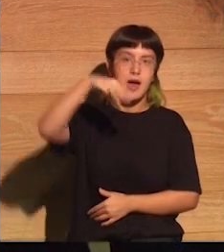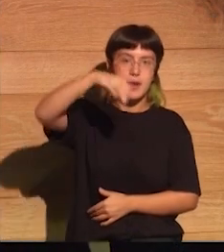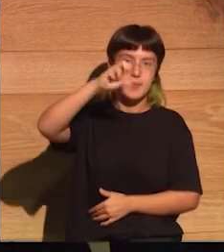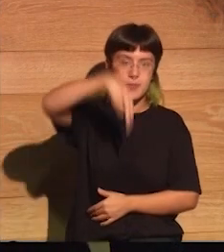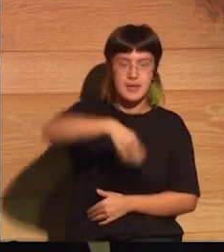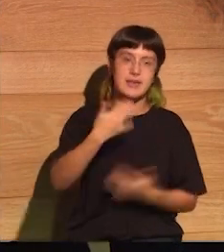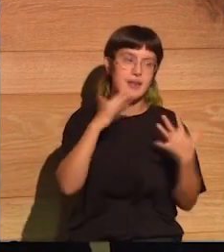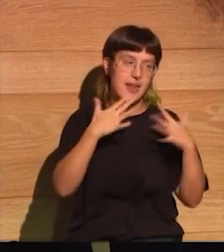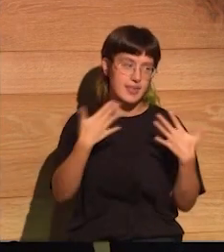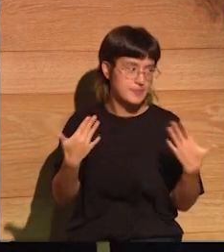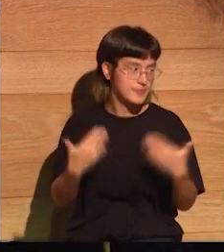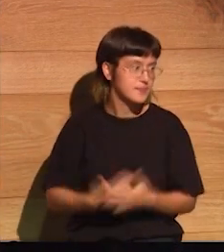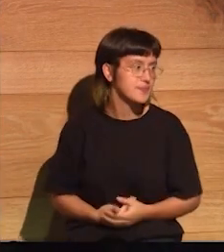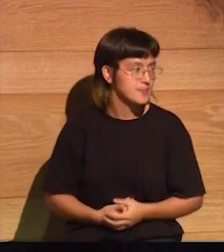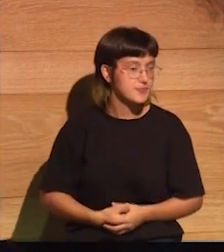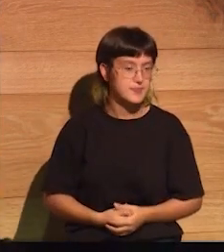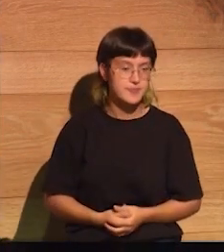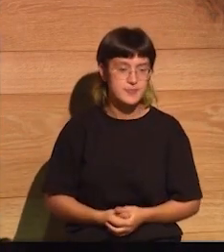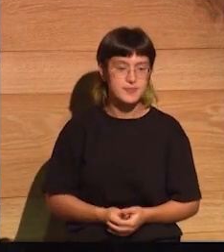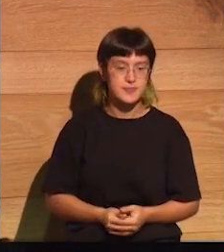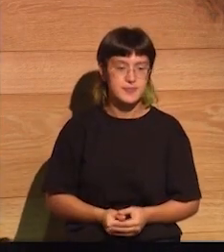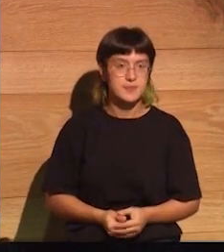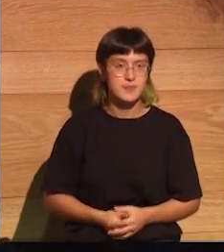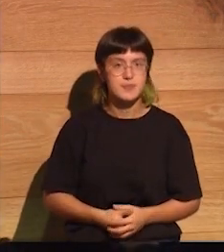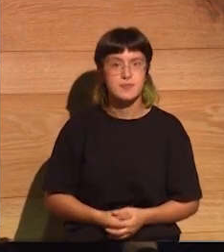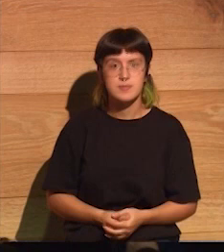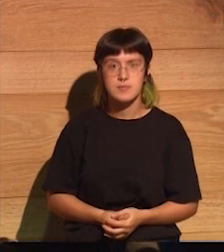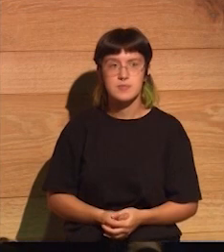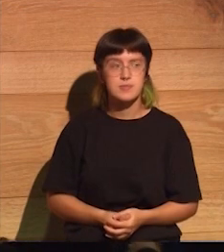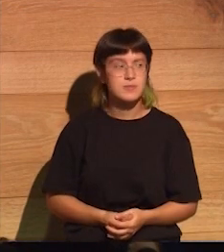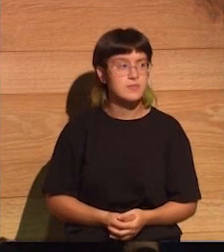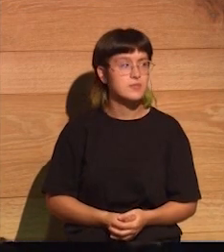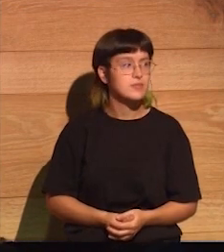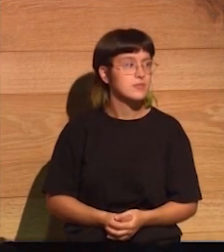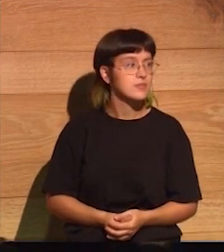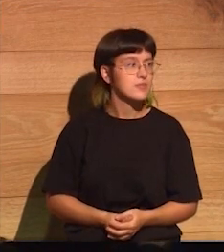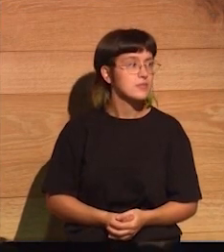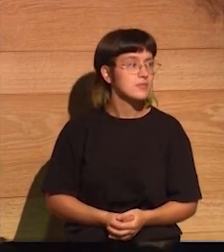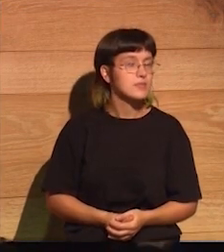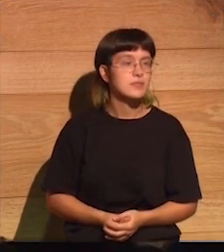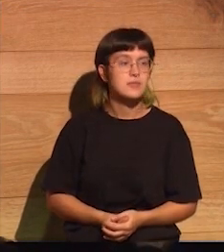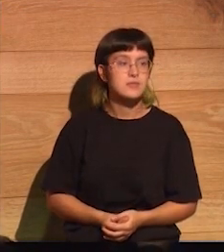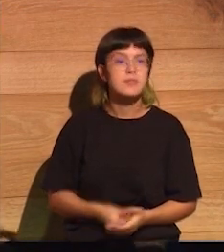Nos sentamos. Buenos días a todos,